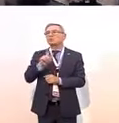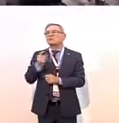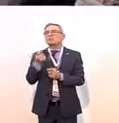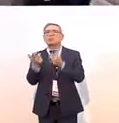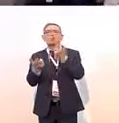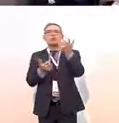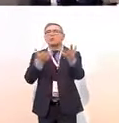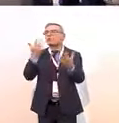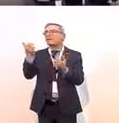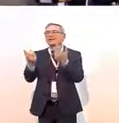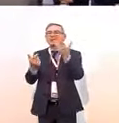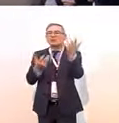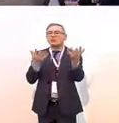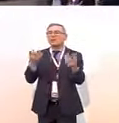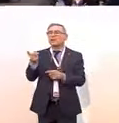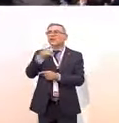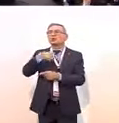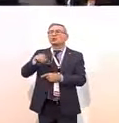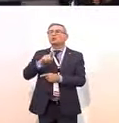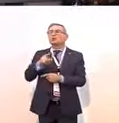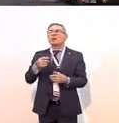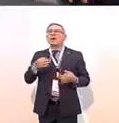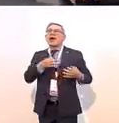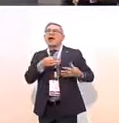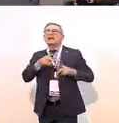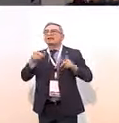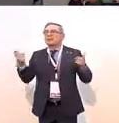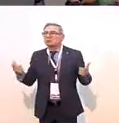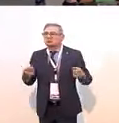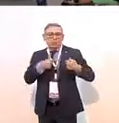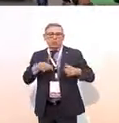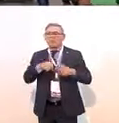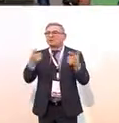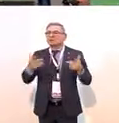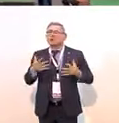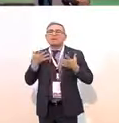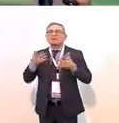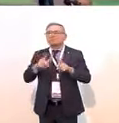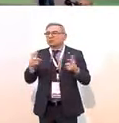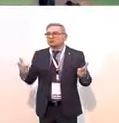non siamo persone che non hanno anima, che non hanno cuore, che non hanno passione. La